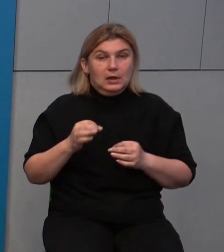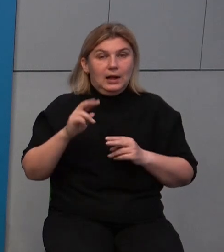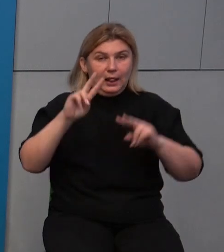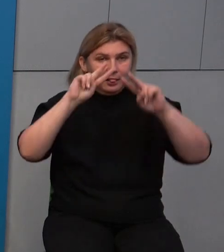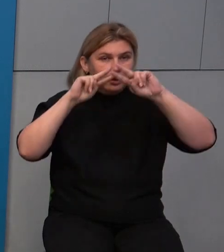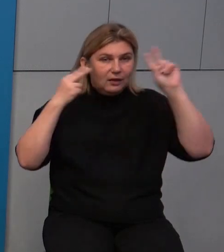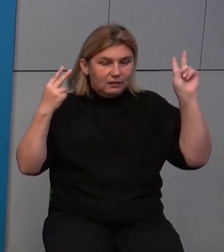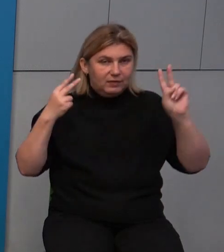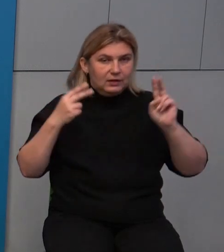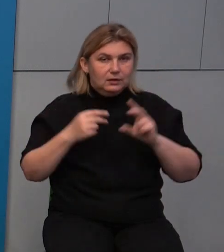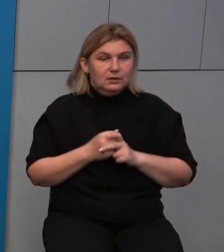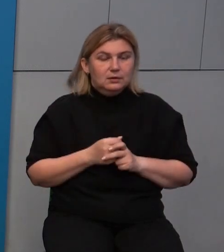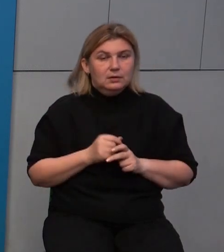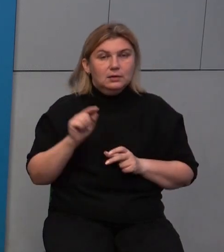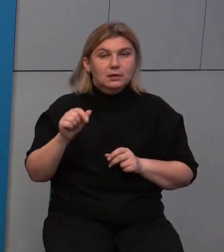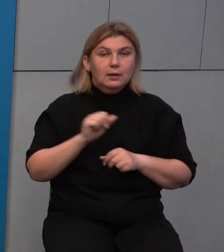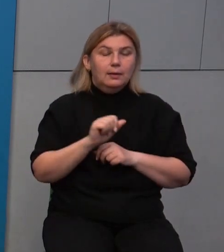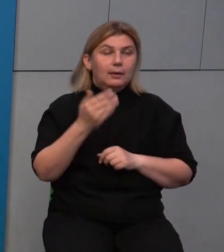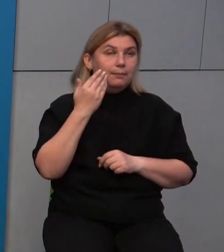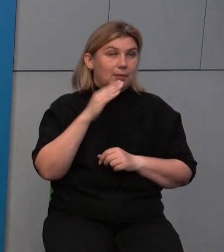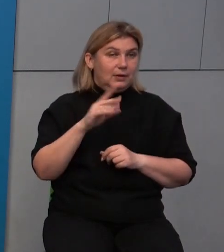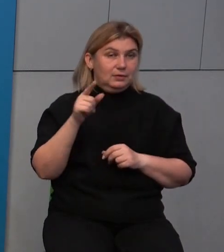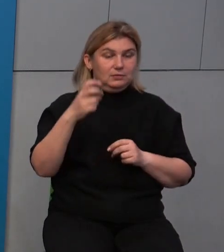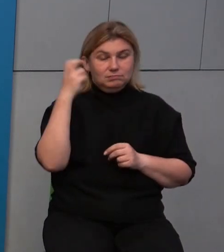i to jest bardzo pouczająca lektura.